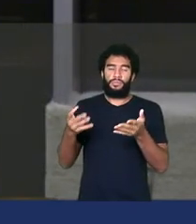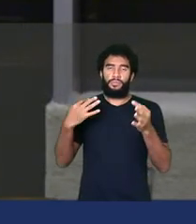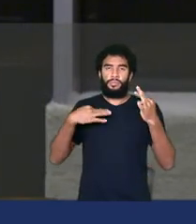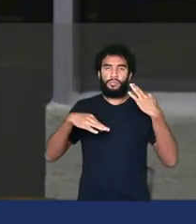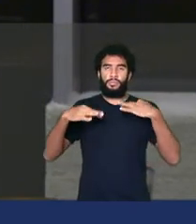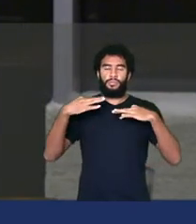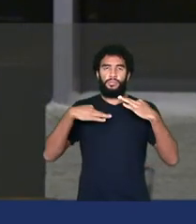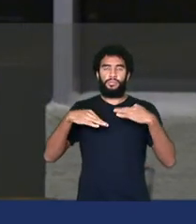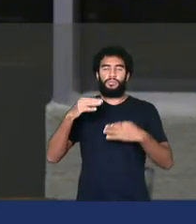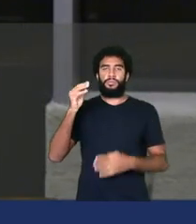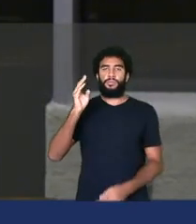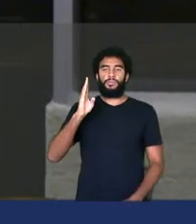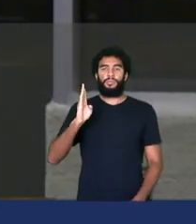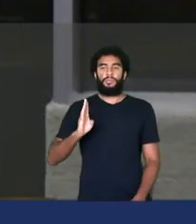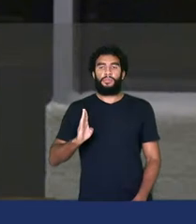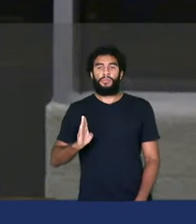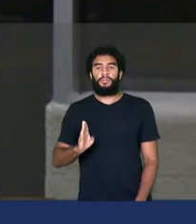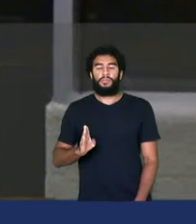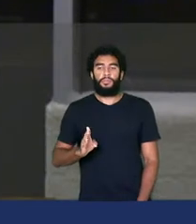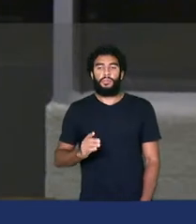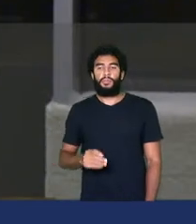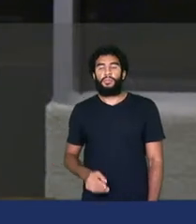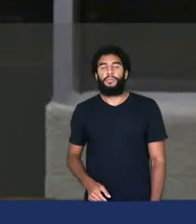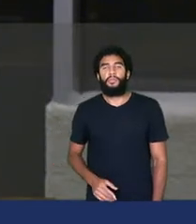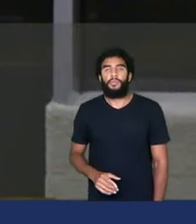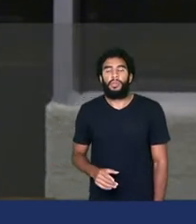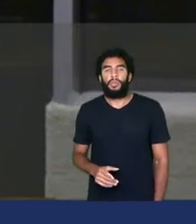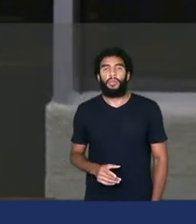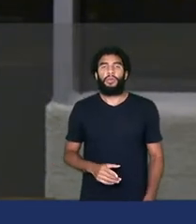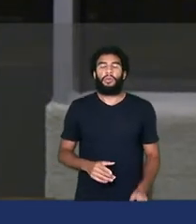CHEGOU A INVESTIR EM PROPAGANDA, ESTÍMULO AO TURISMO NO PAÍS, INVESTIMENTOS INTERNACIONAIS,